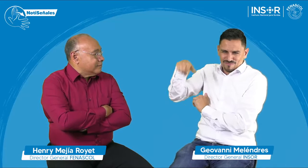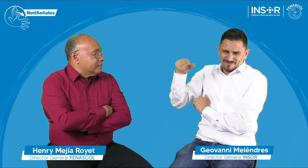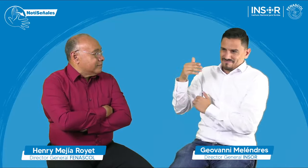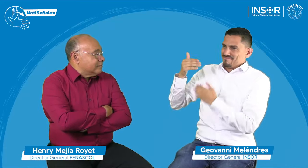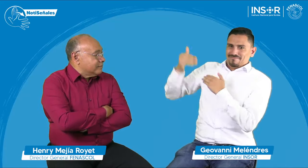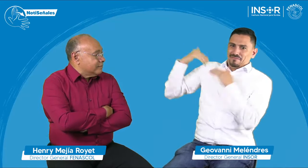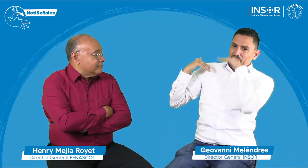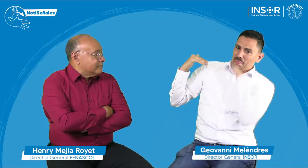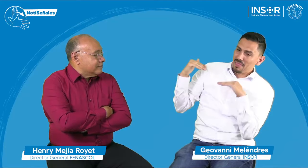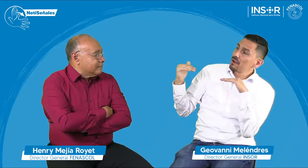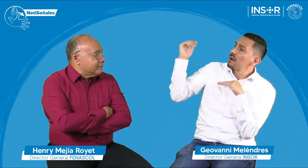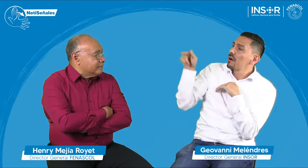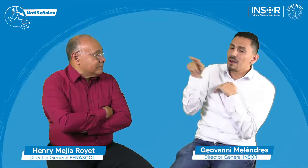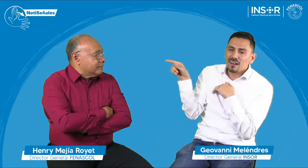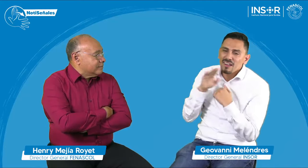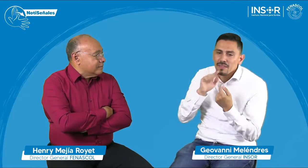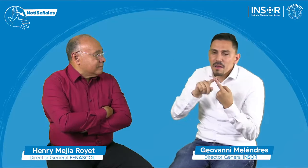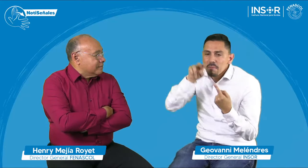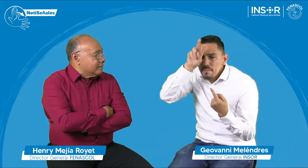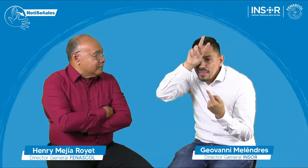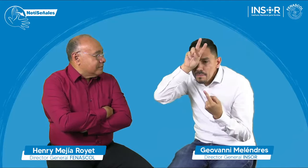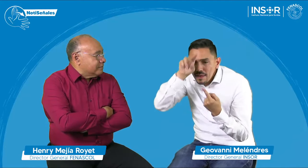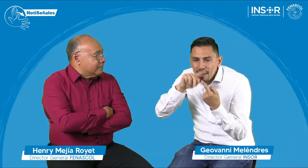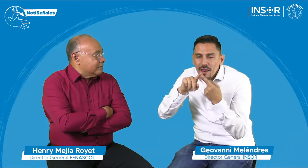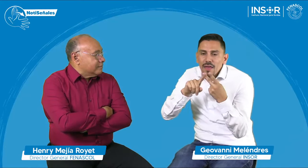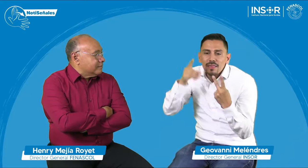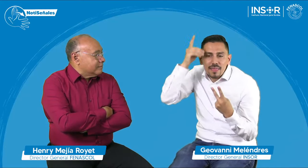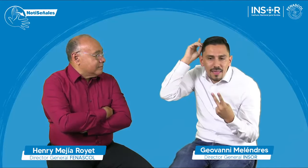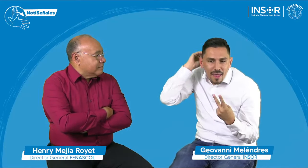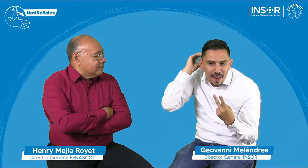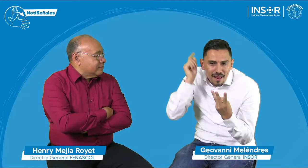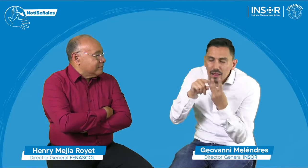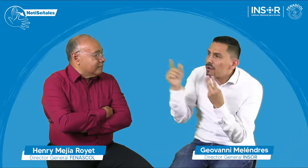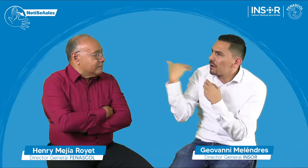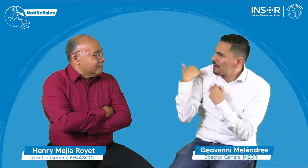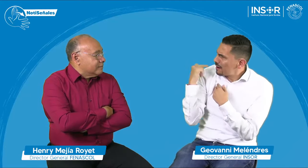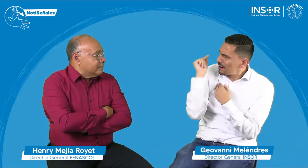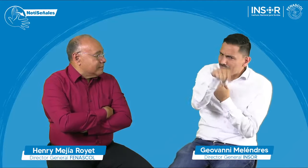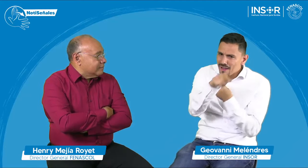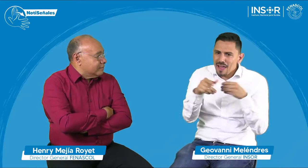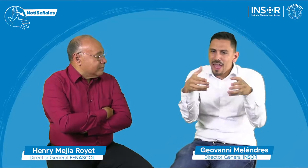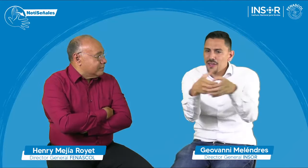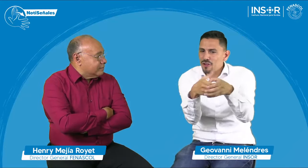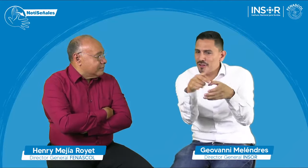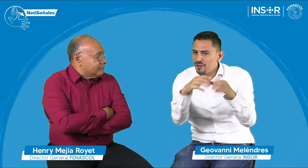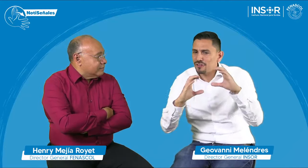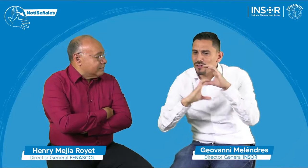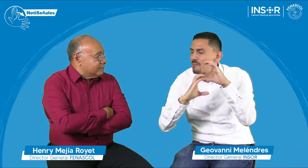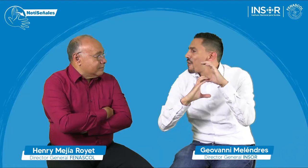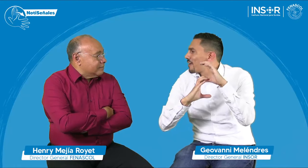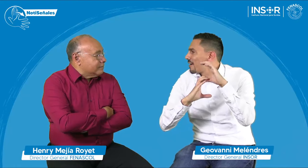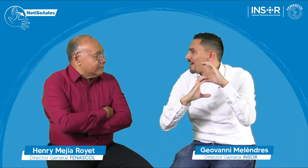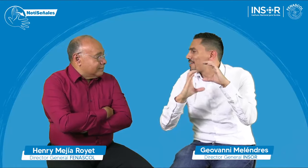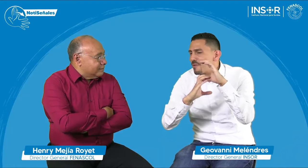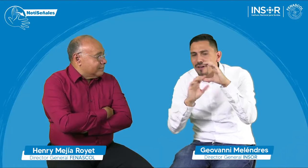colegio, ese contacto con el modelo lingüístico, el sordo adulto, eh Vladim